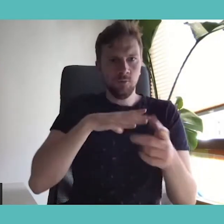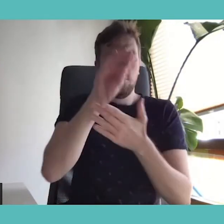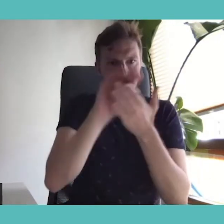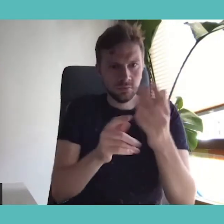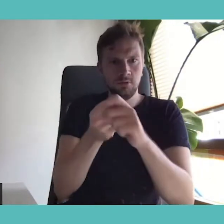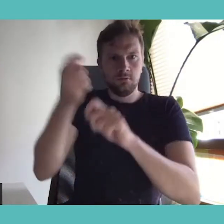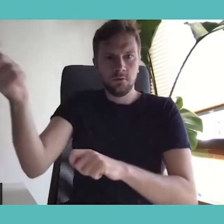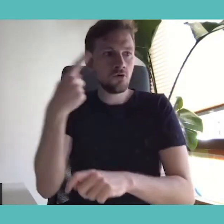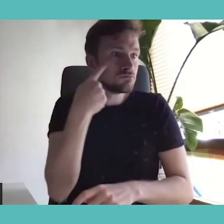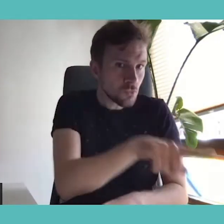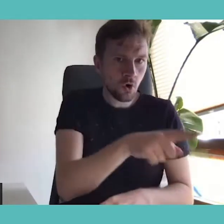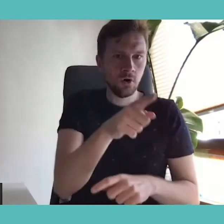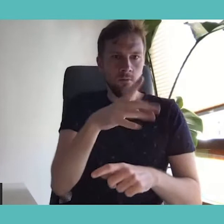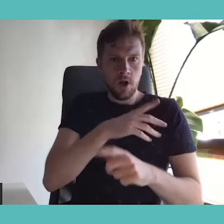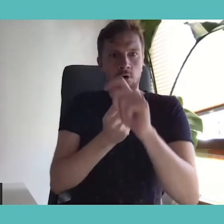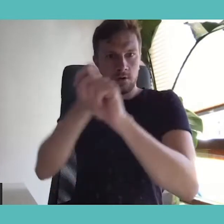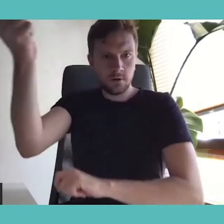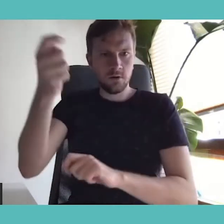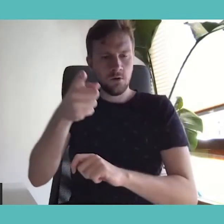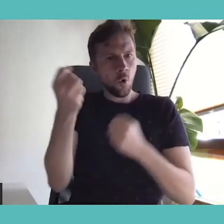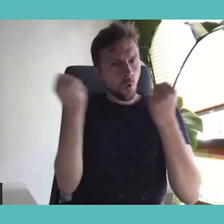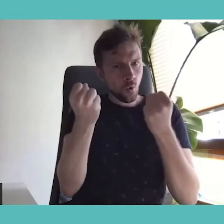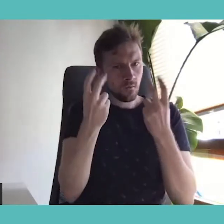Dlatego tak ważny jest ten kontakt z posłami.